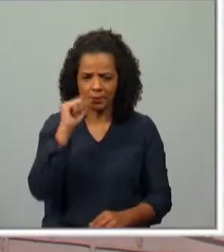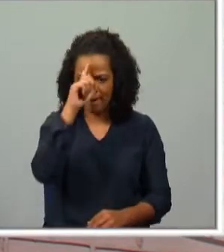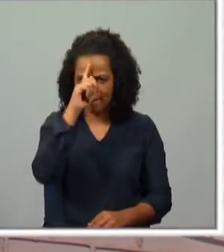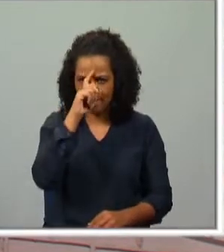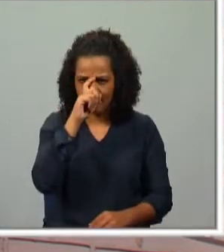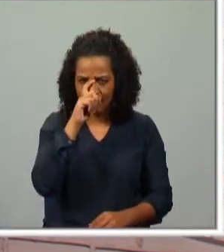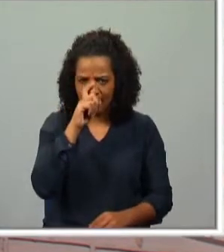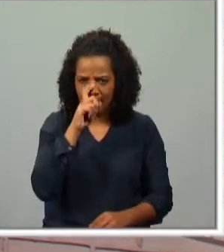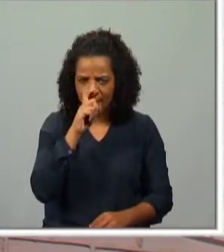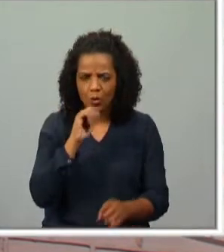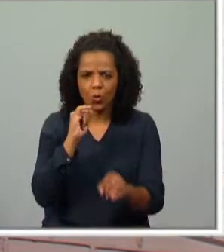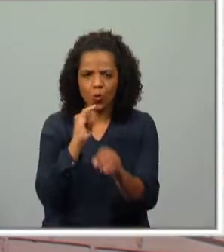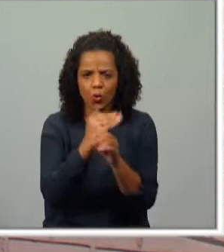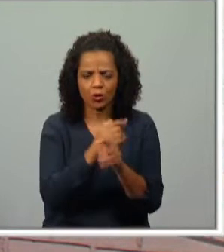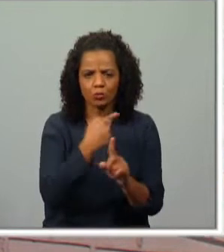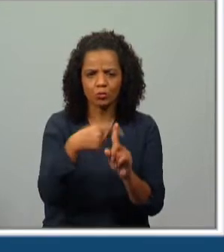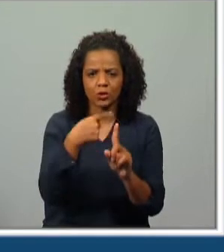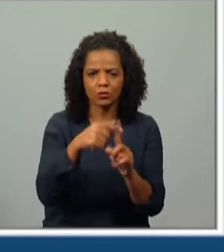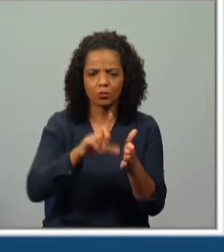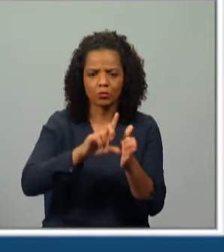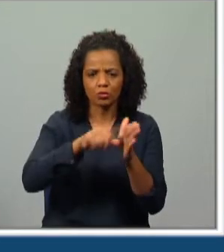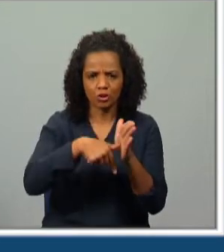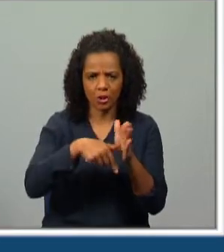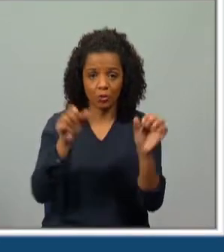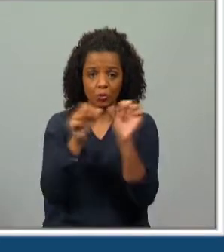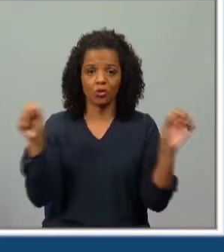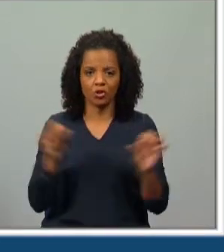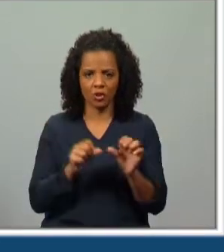são as outras mais valias do projeto deste sistema Quais são as outras 是項目的其他附加值這個系統還有什麼